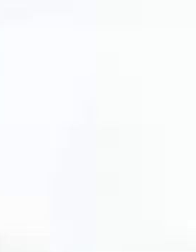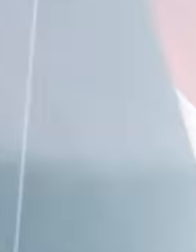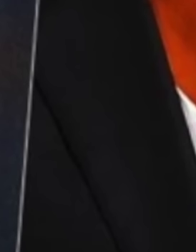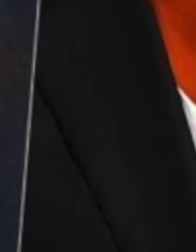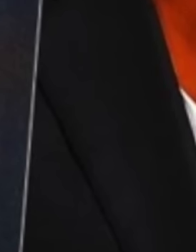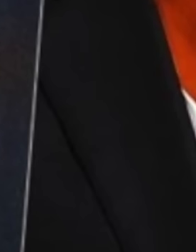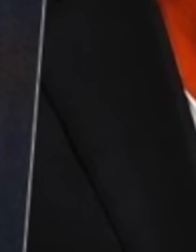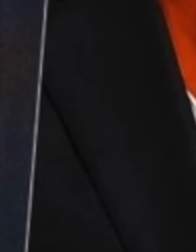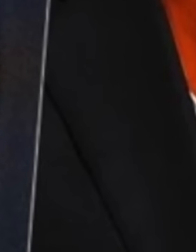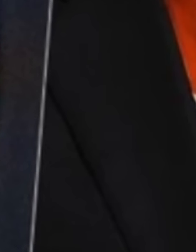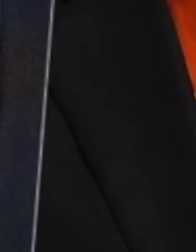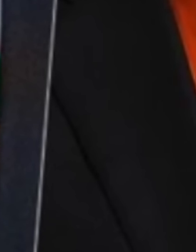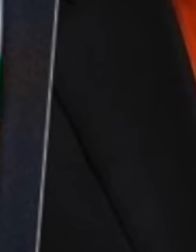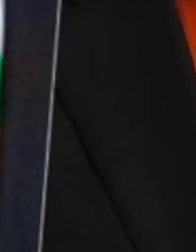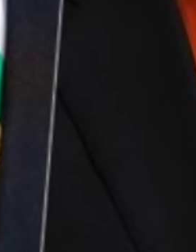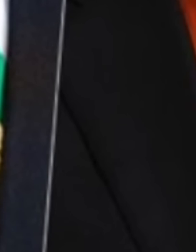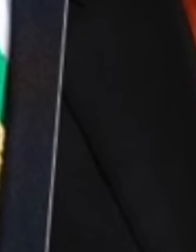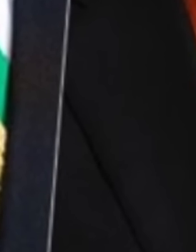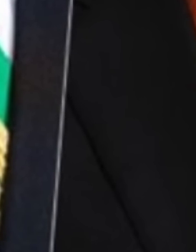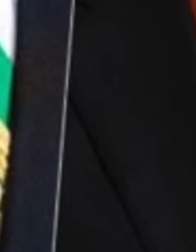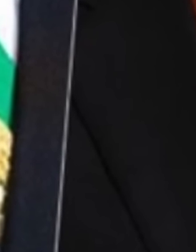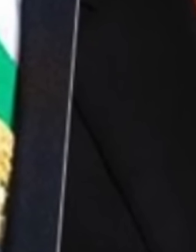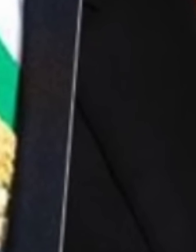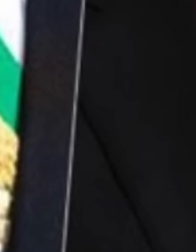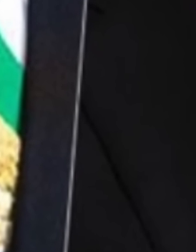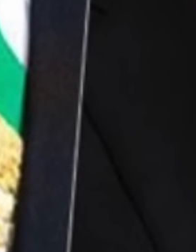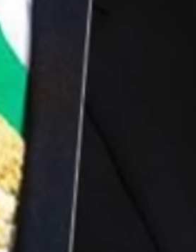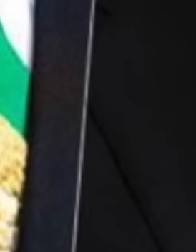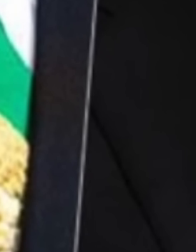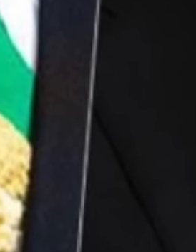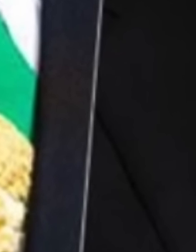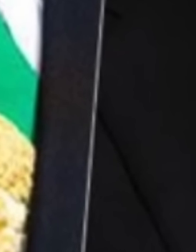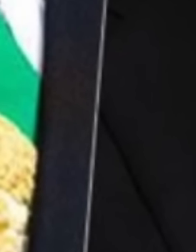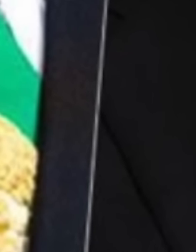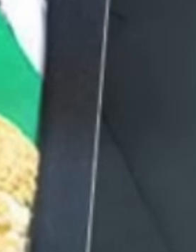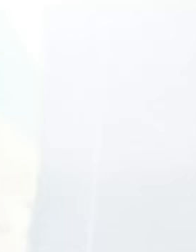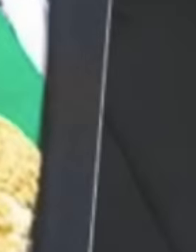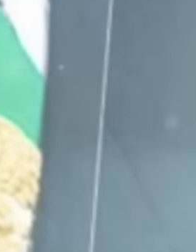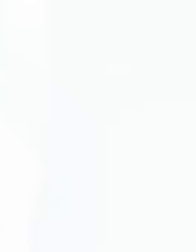tiempos de la oposición, en esos gobiernos que le daban la espalda a la gente, cuando vimos a